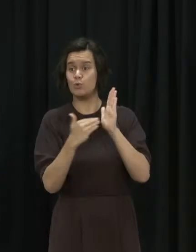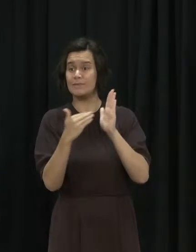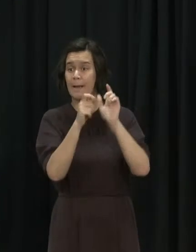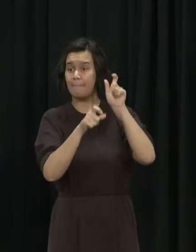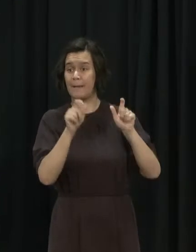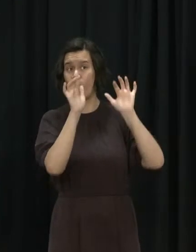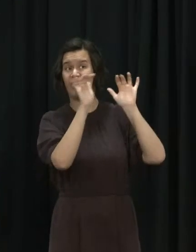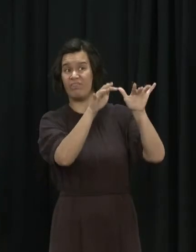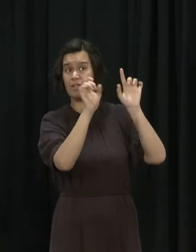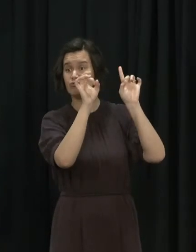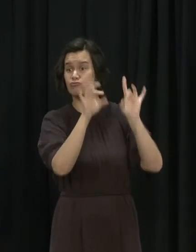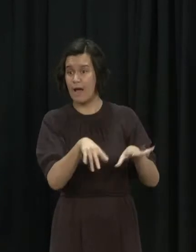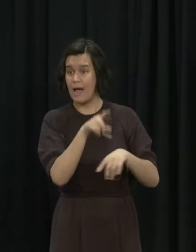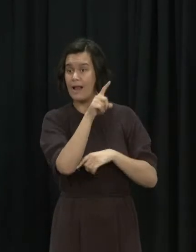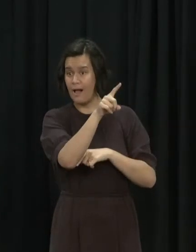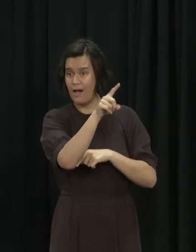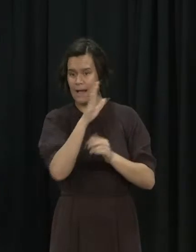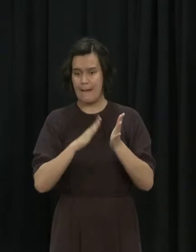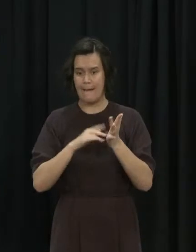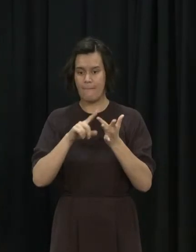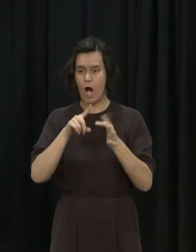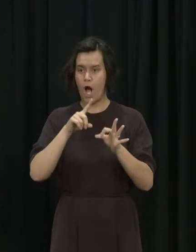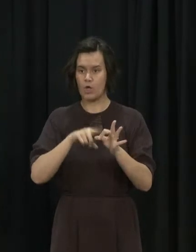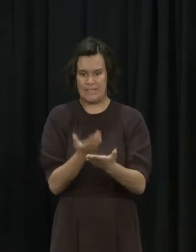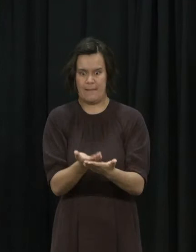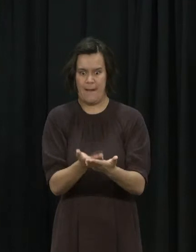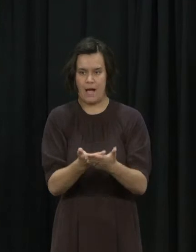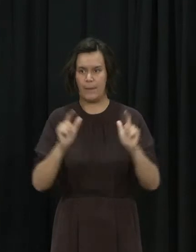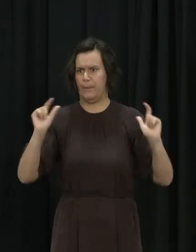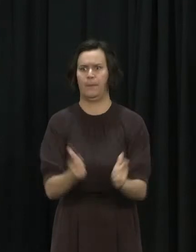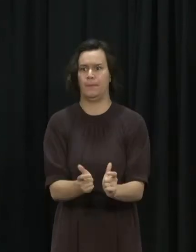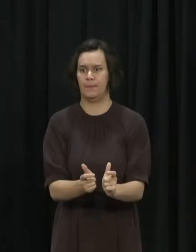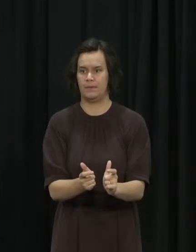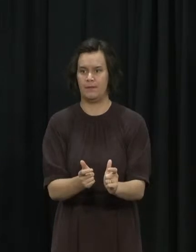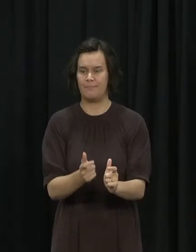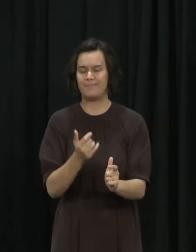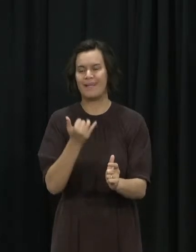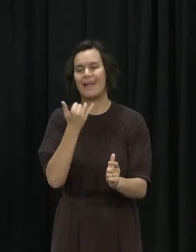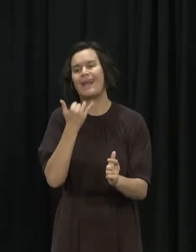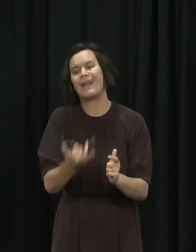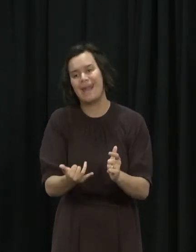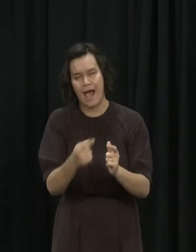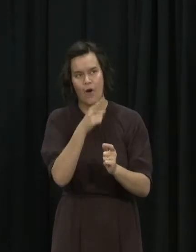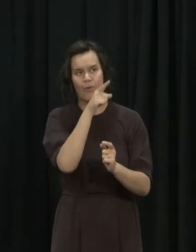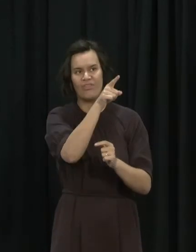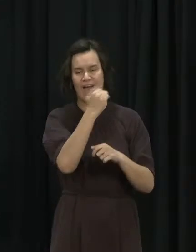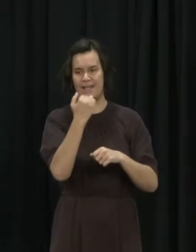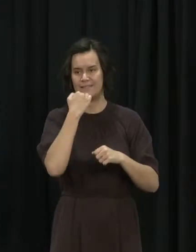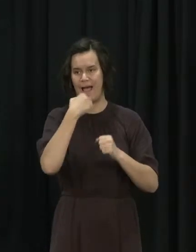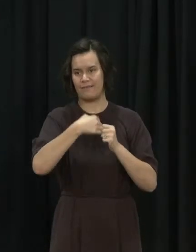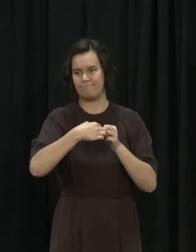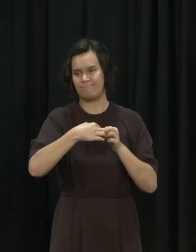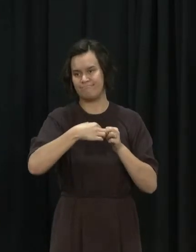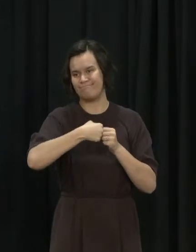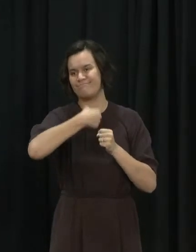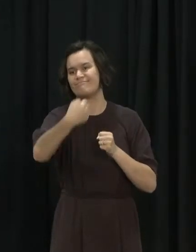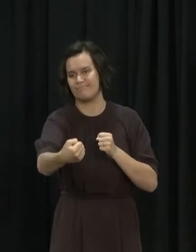ruma karekau i whiwhi tangohia rawatia. Kua tino ngaro atu te tono mai i to maatau panuitanga